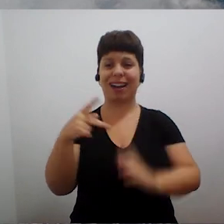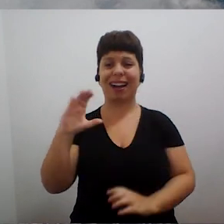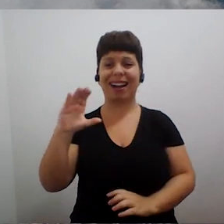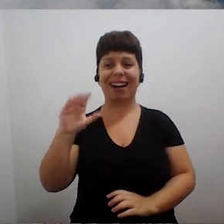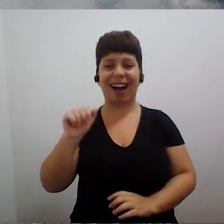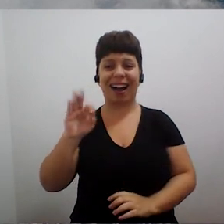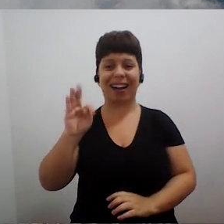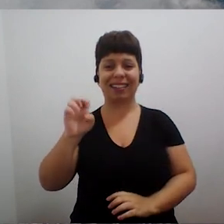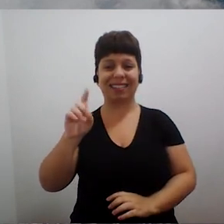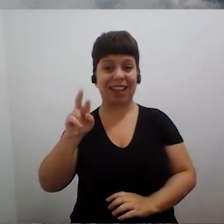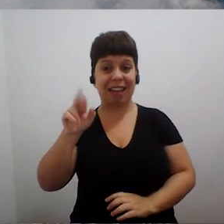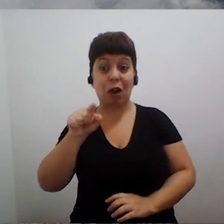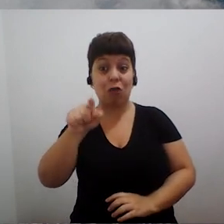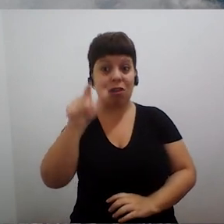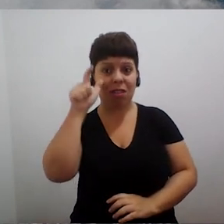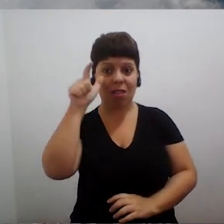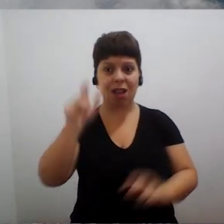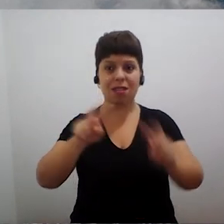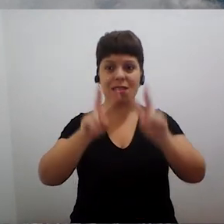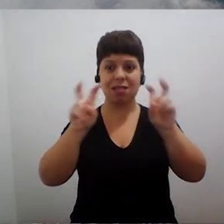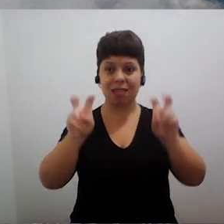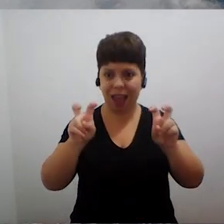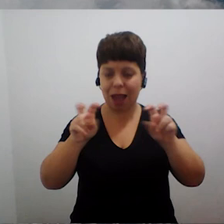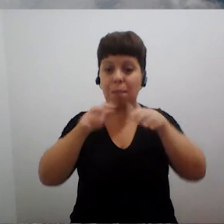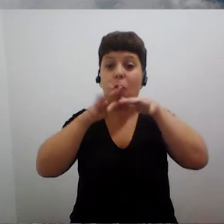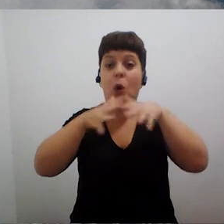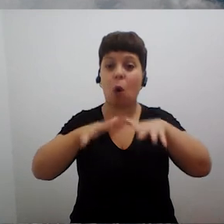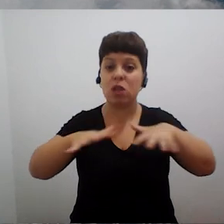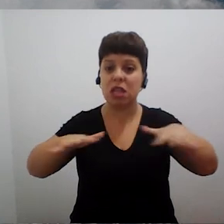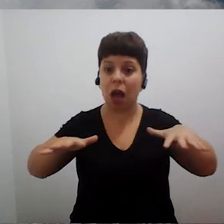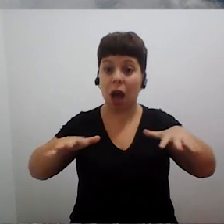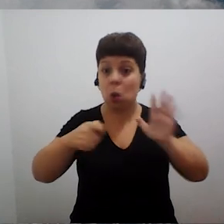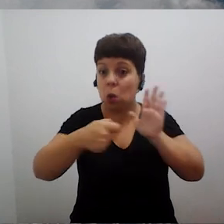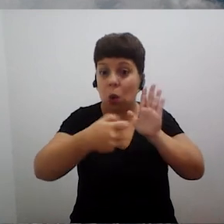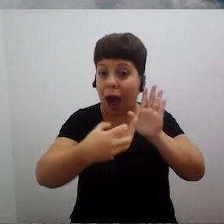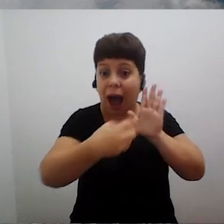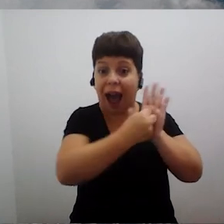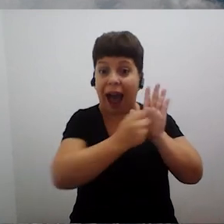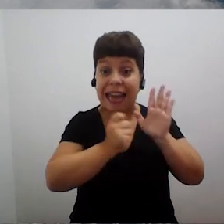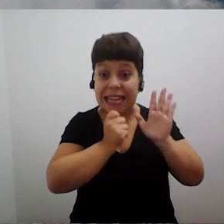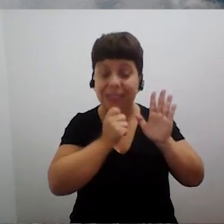Se você se interessa pelo tema do Oceano e ainda não se inscreveu no nosso canal eu te convido para fazer isso e acompanhar